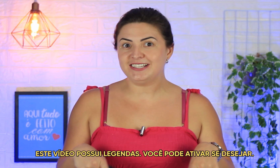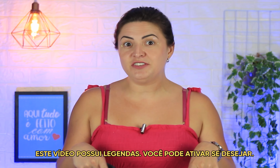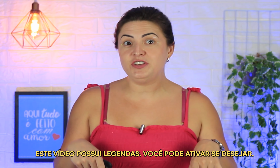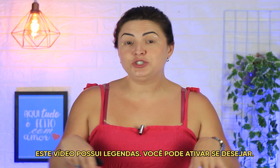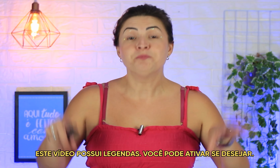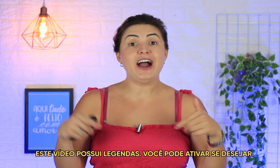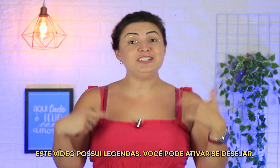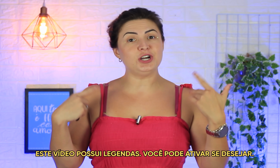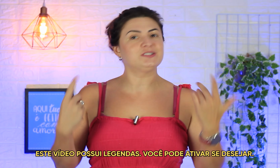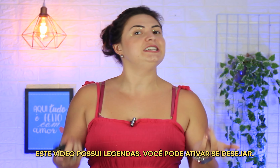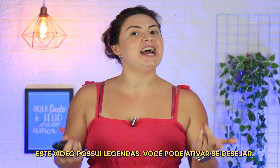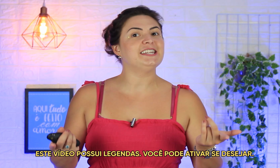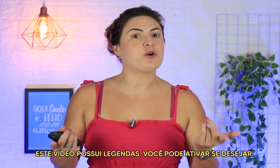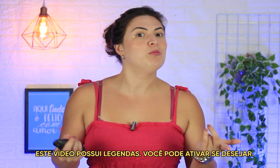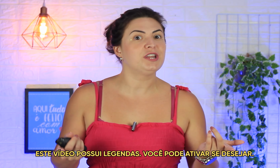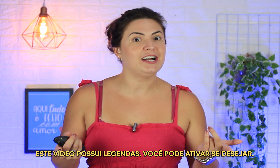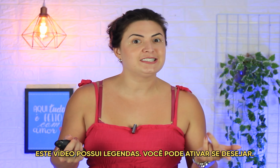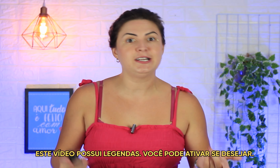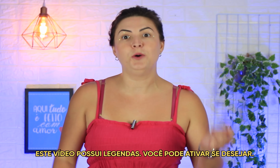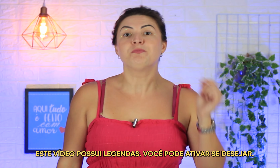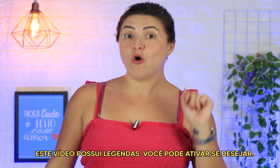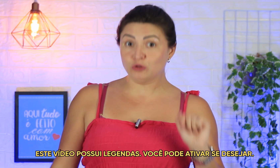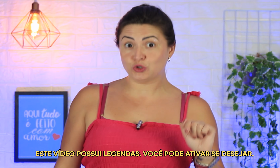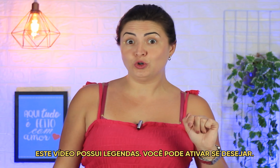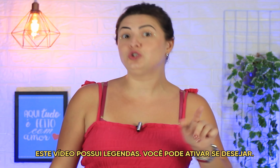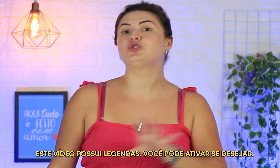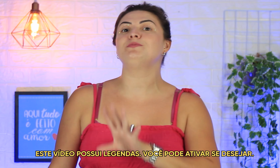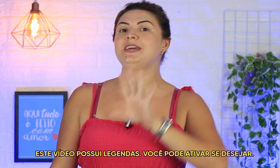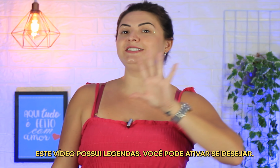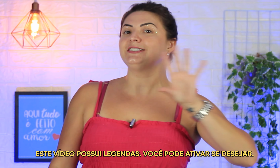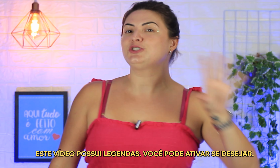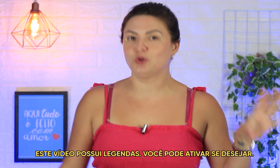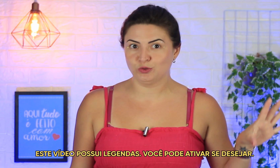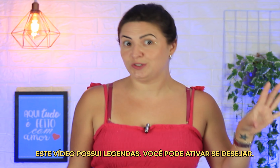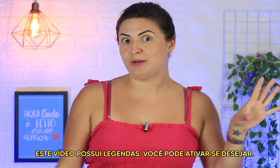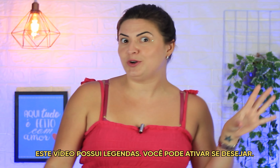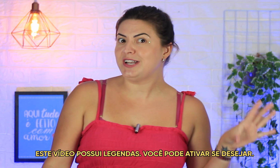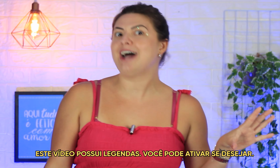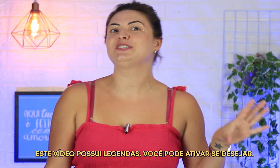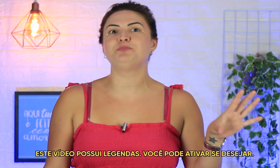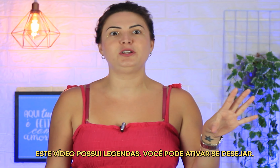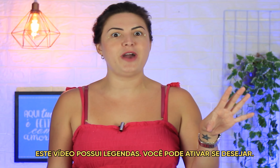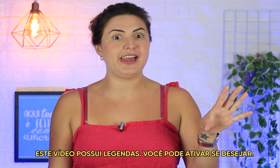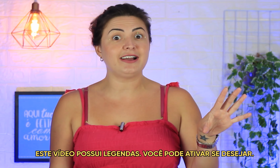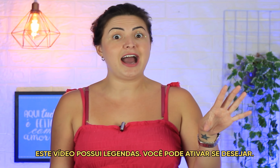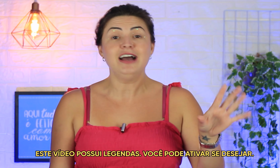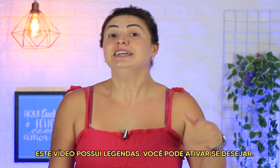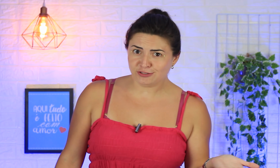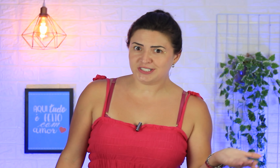nesse vídeo vai te auxiliar na comunicação com o surdo sobre esses assuntos abordados pelo RH tanto